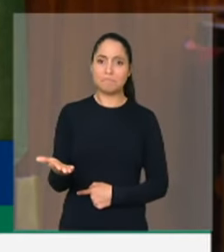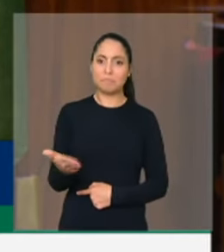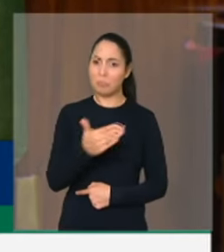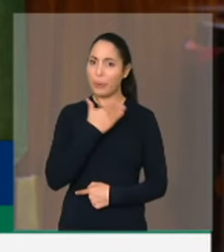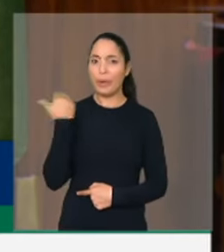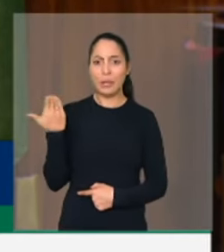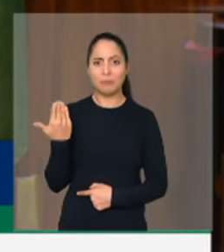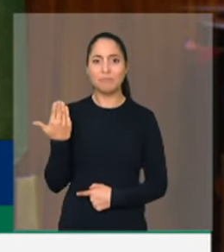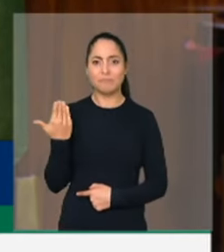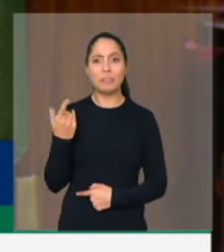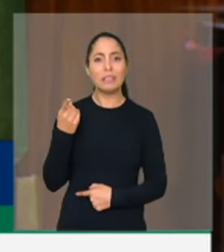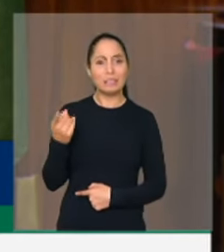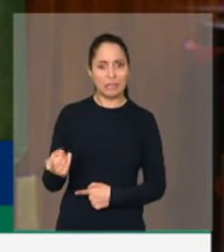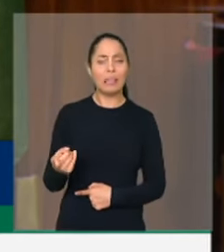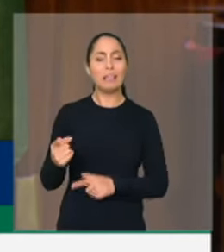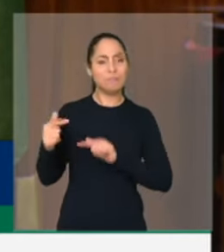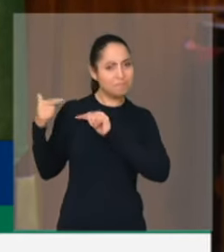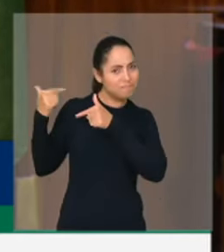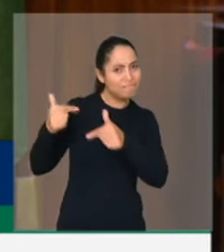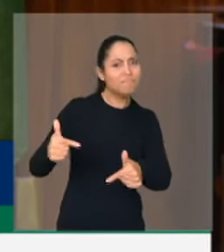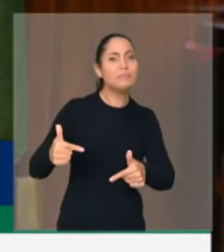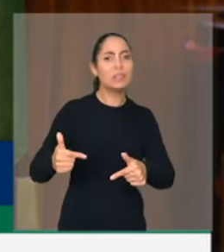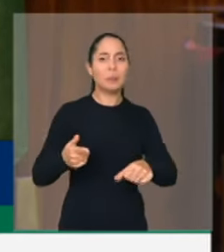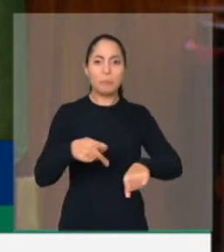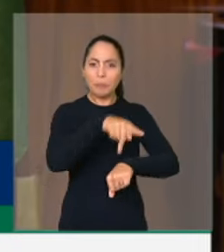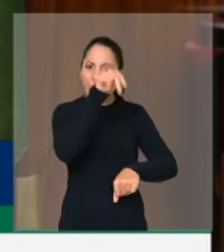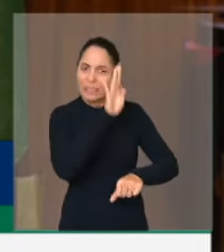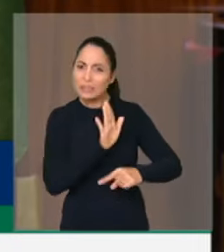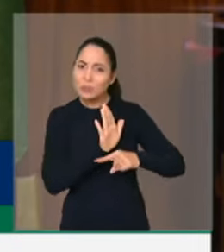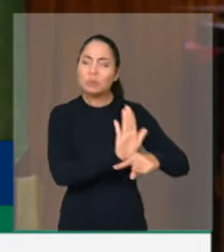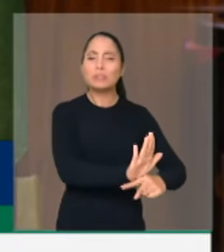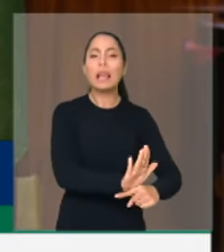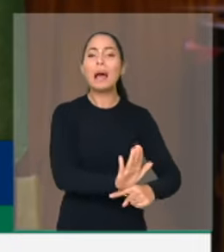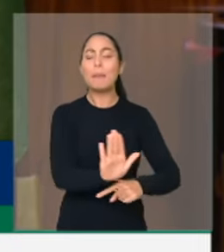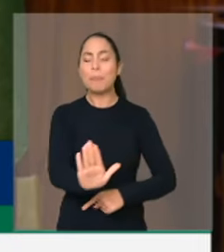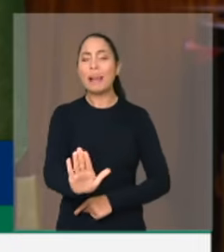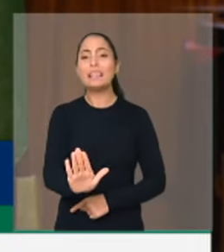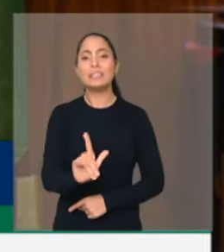MUDAR O BRASIL. ESTIMULA QUE ESTEJAMOS AINDA MAIS MOBILIZADOS EM DEFESA DOS